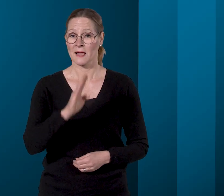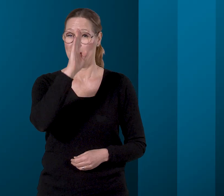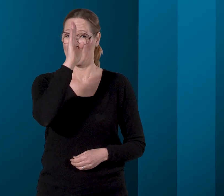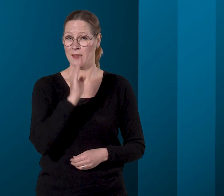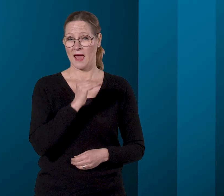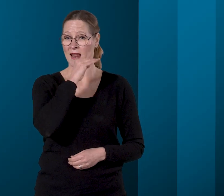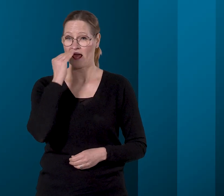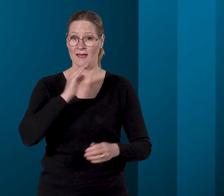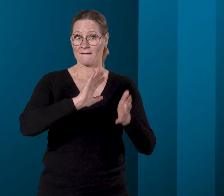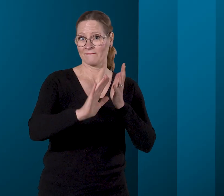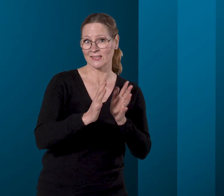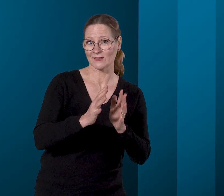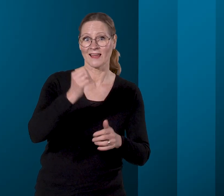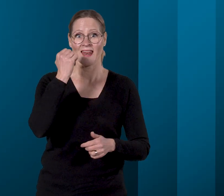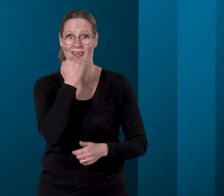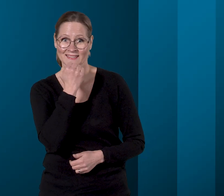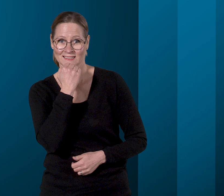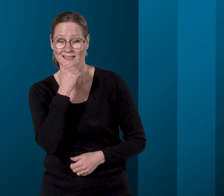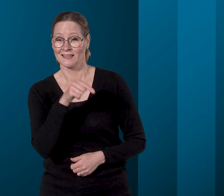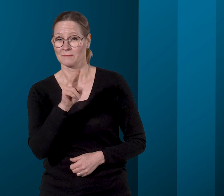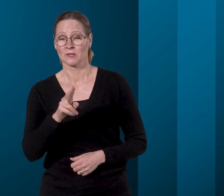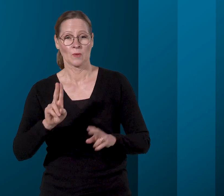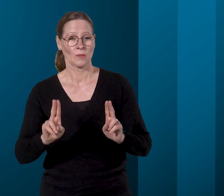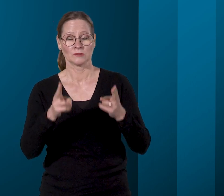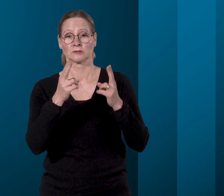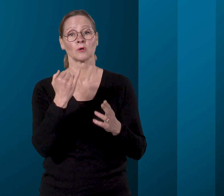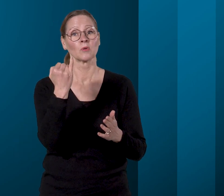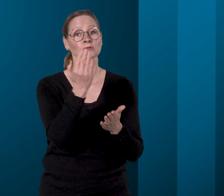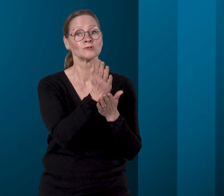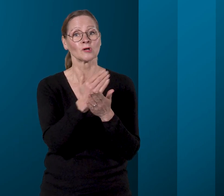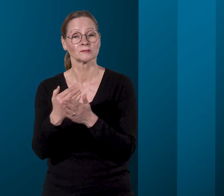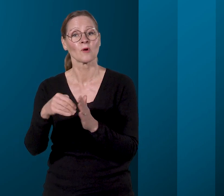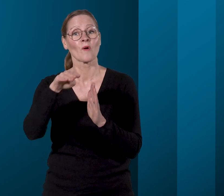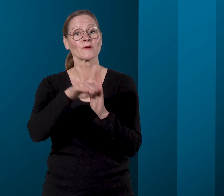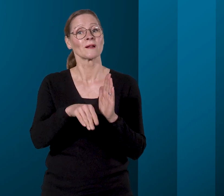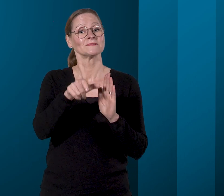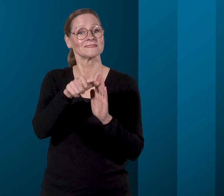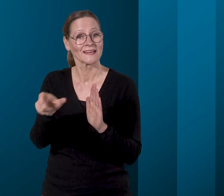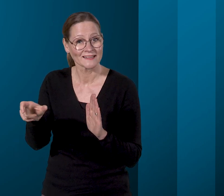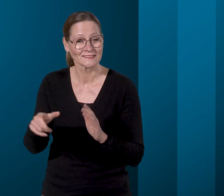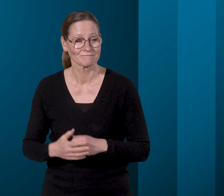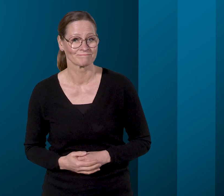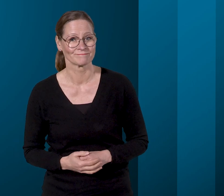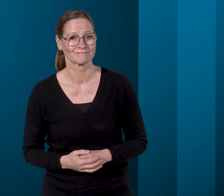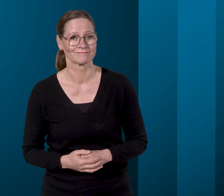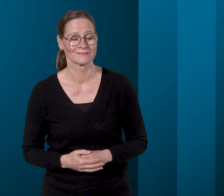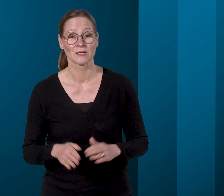Nalle – viitotaan ja leikitään on uusi kuusiosainen ohjelmasarja, -